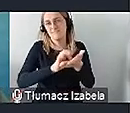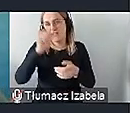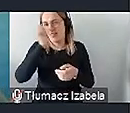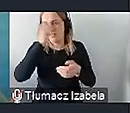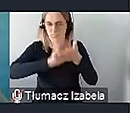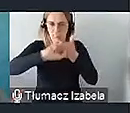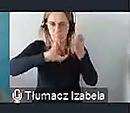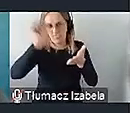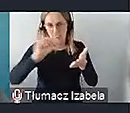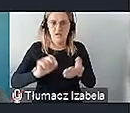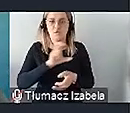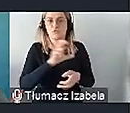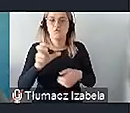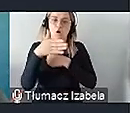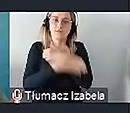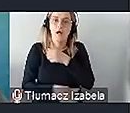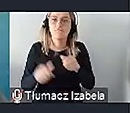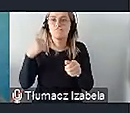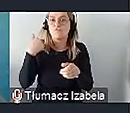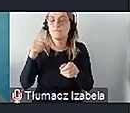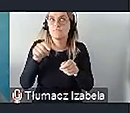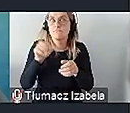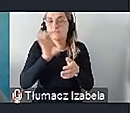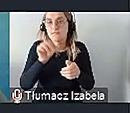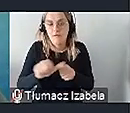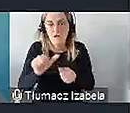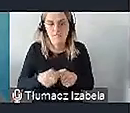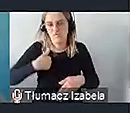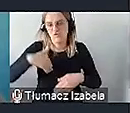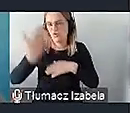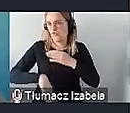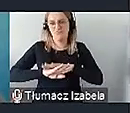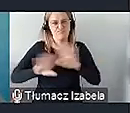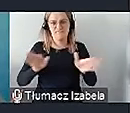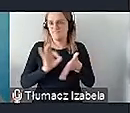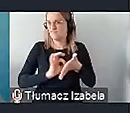czy ostatnio rysowałem w przedszkolu i tam skończyłem karierę rysowniczą,